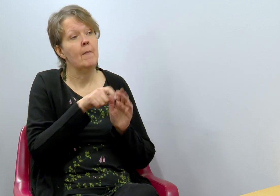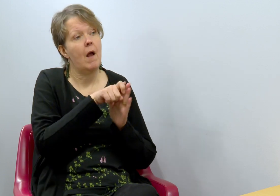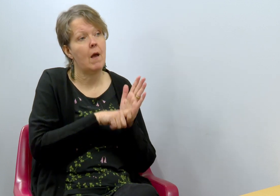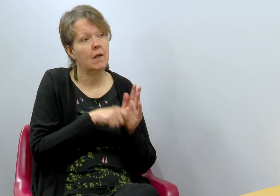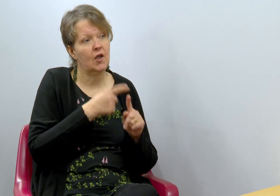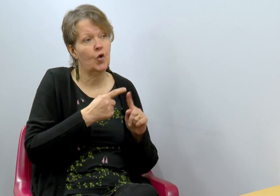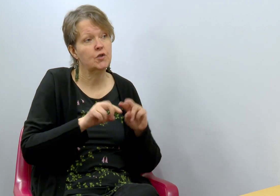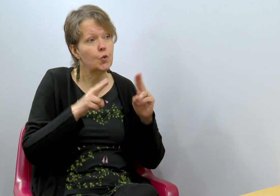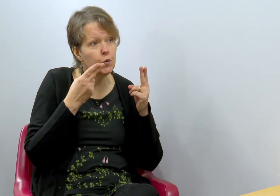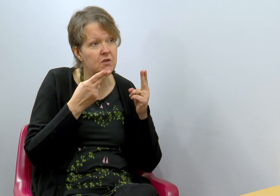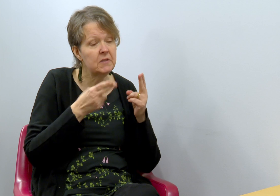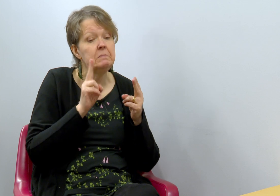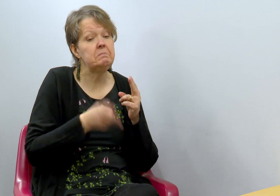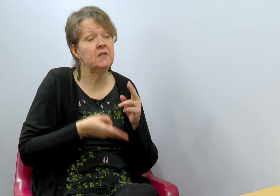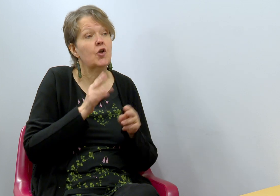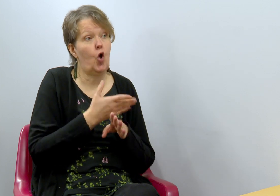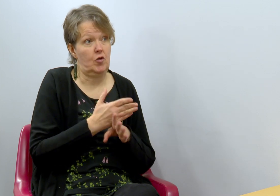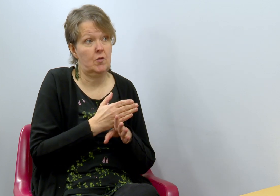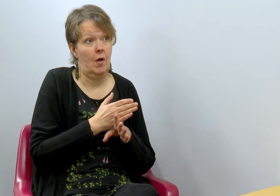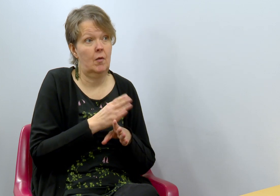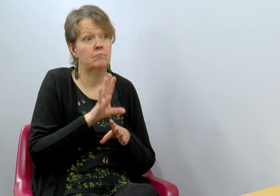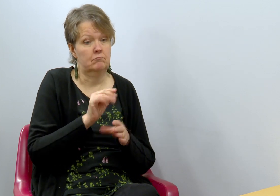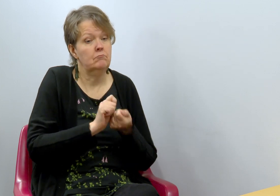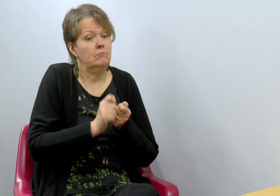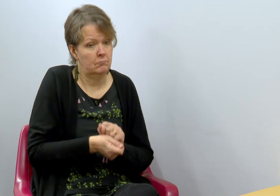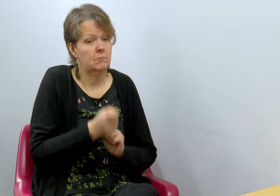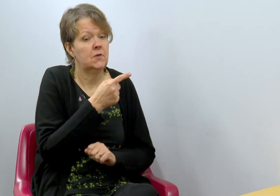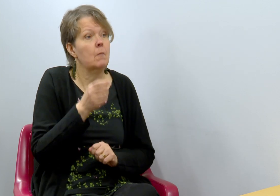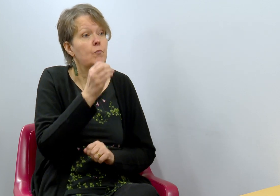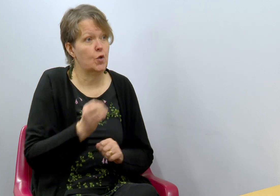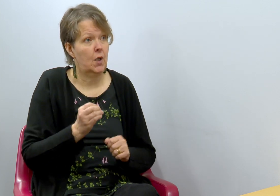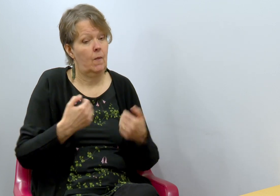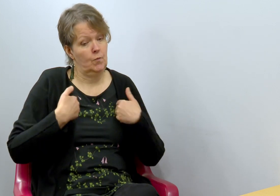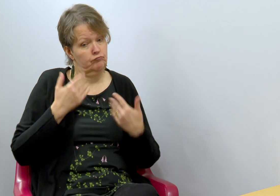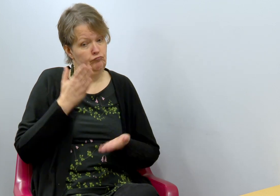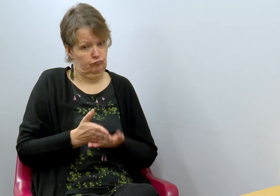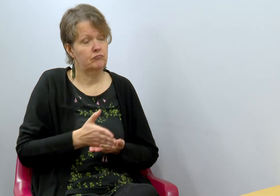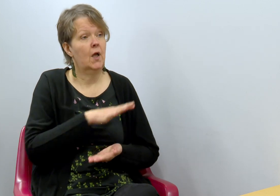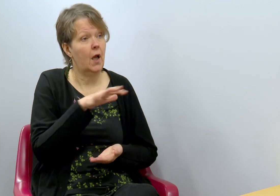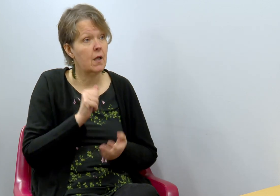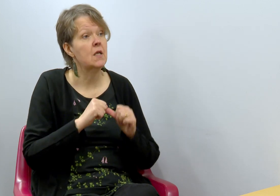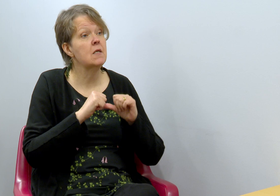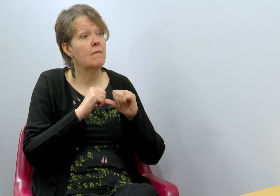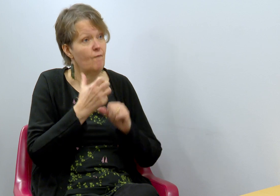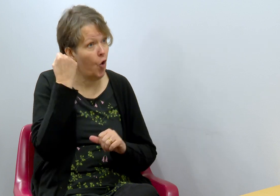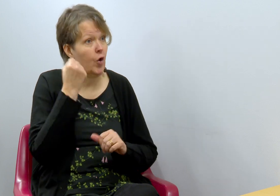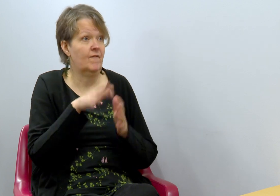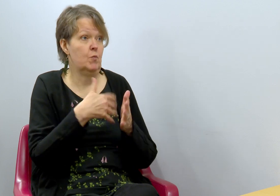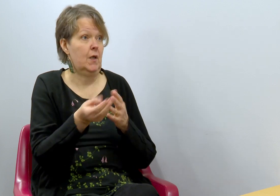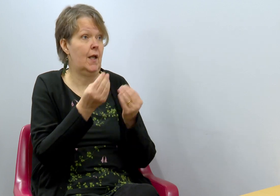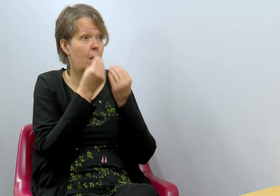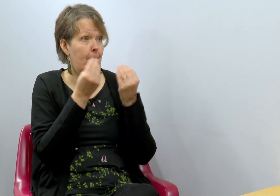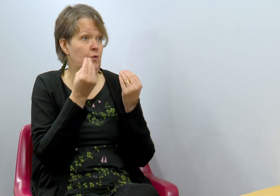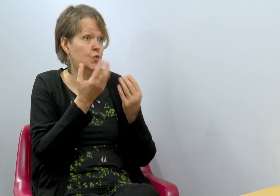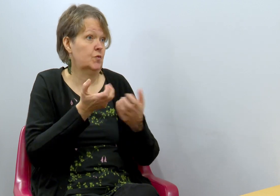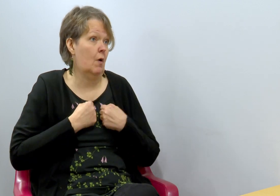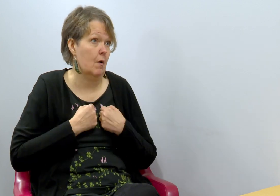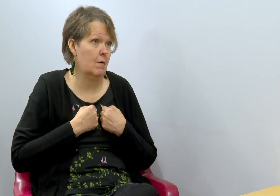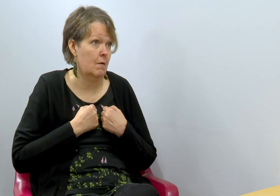mutta lakimuutos turvaisi viittomakielisen opetuksen kaikille.